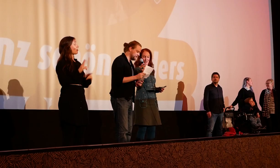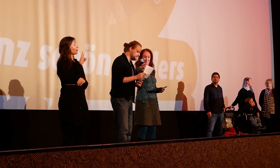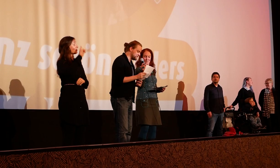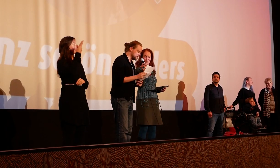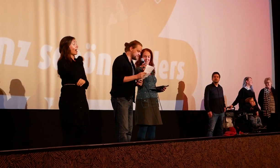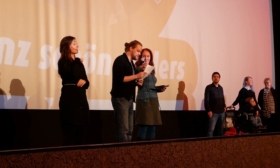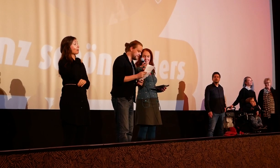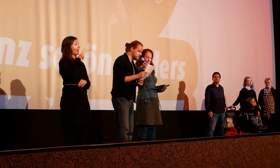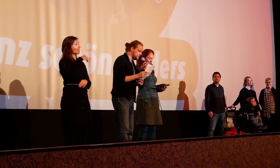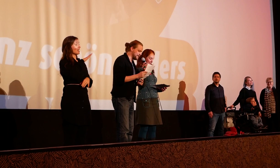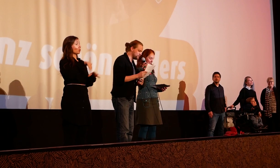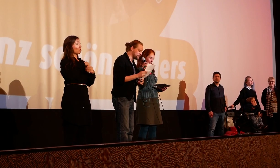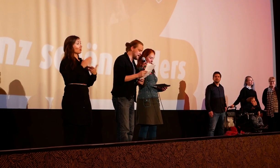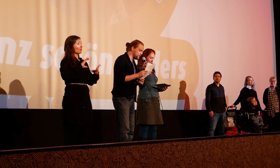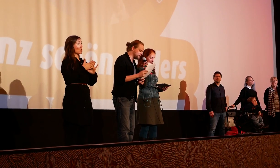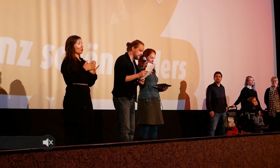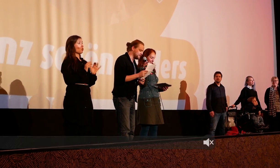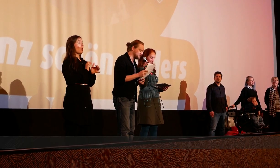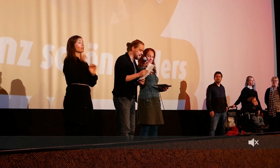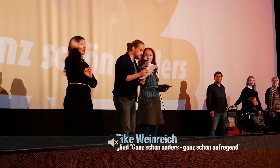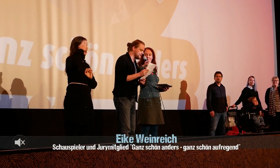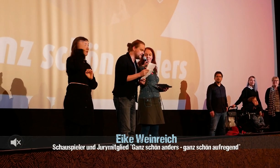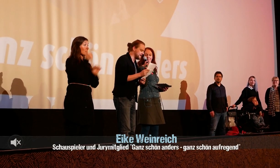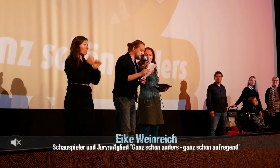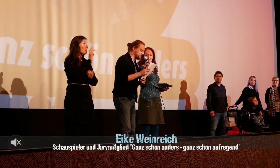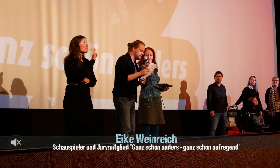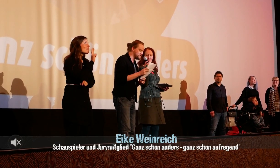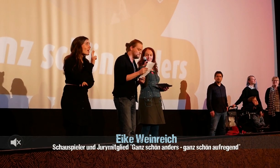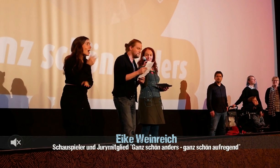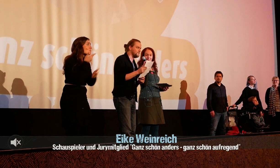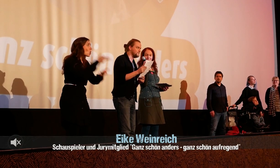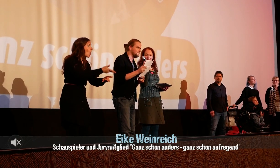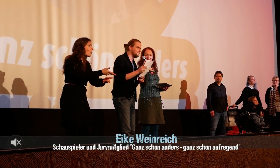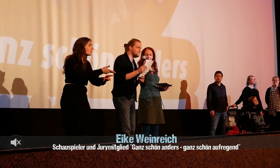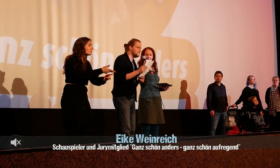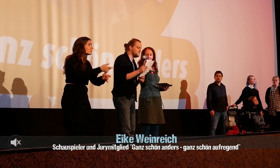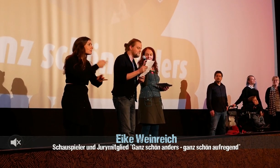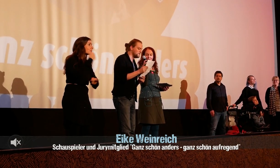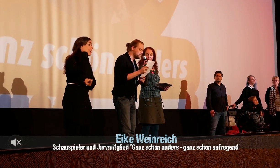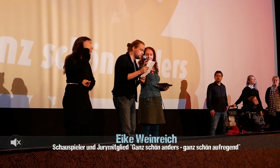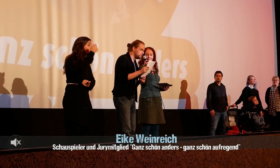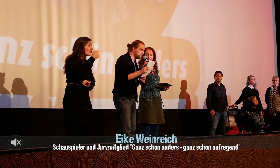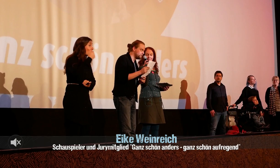Der zweite Preis im inklusiven Kurzfilmwettbewerb "Ganz schön aufregend" geht an den Film: